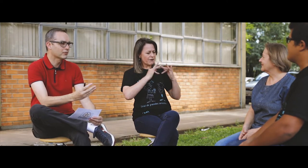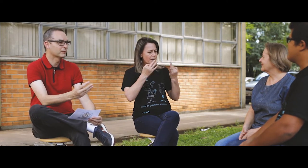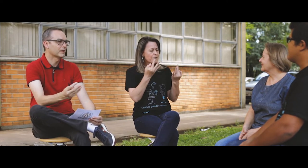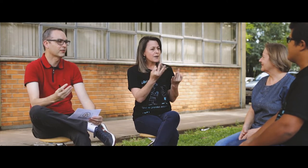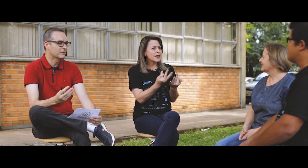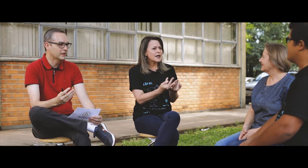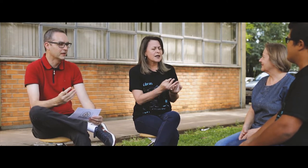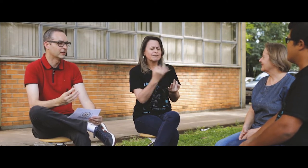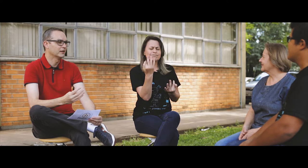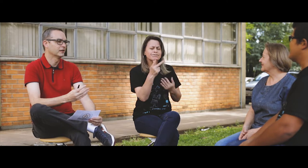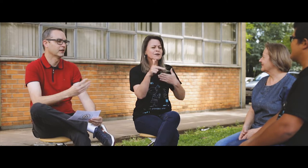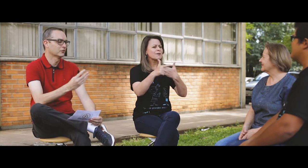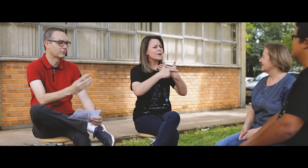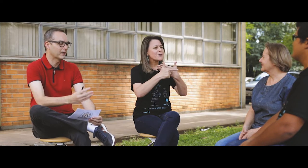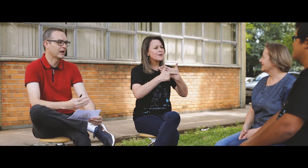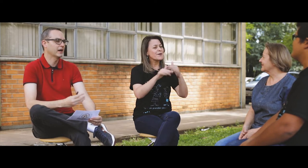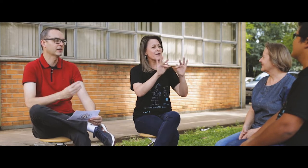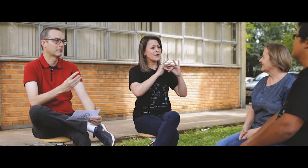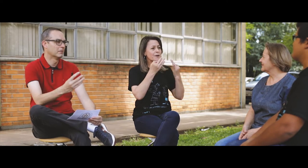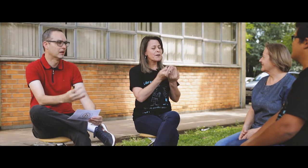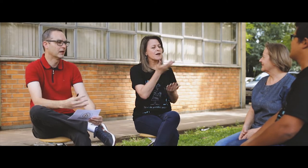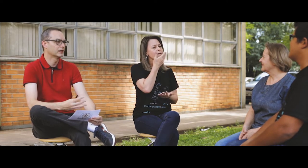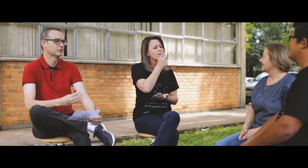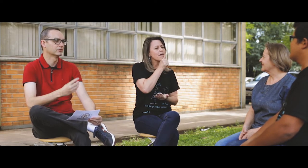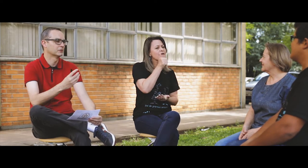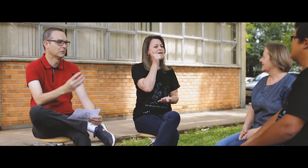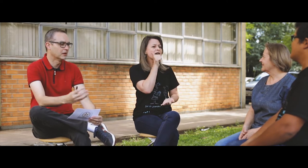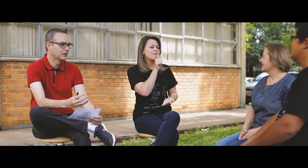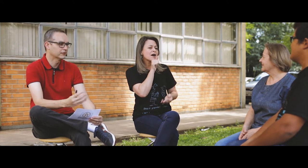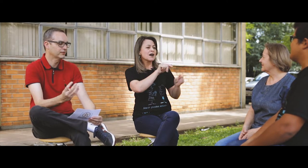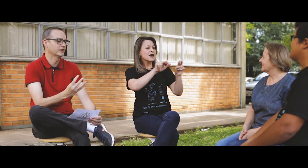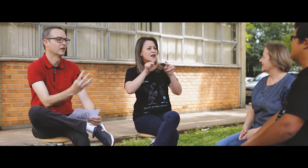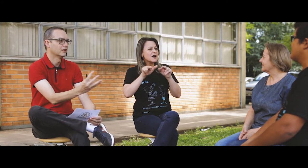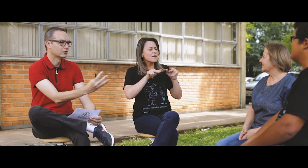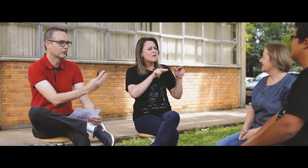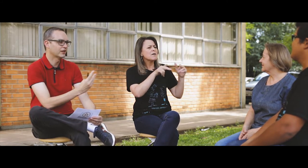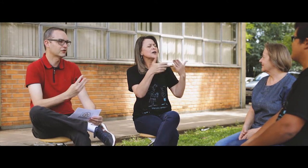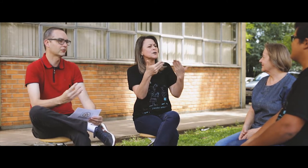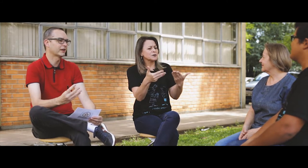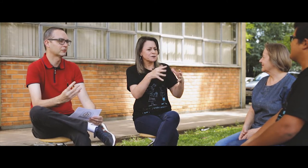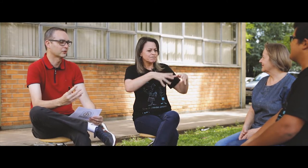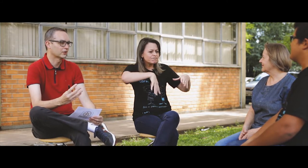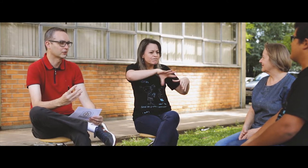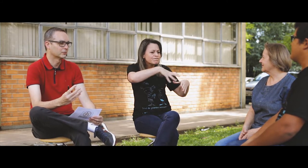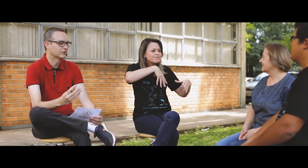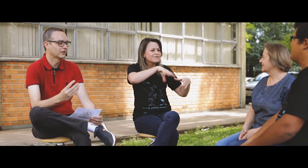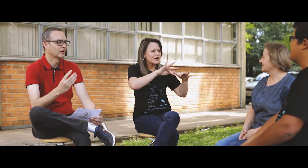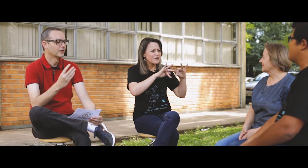da família ali né, do pai, da mãe, dos irmãos, enfim, dos entes mais próximos.